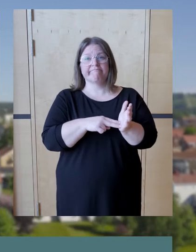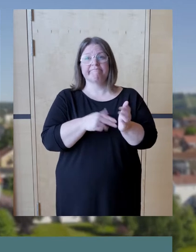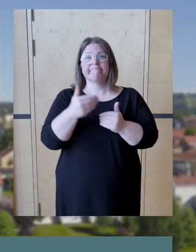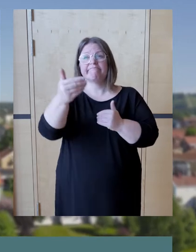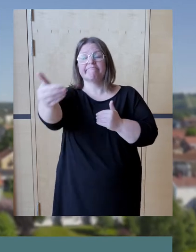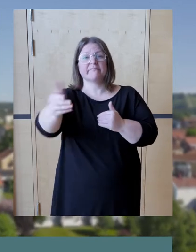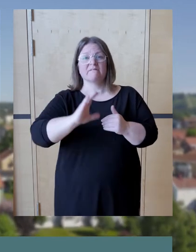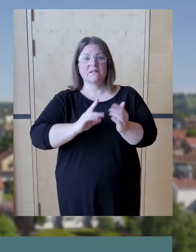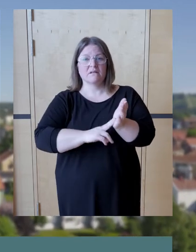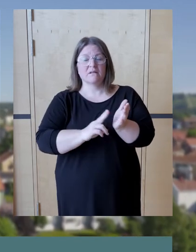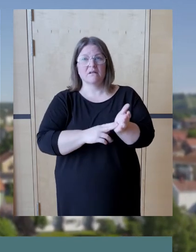Varken från Socialnämnden eller